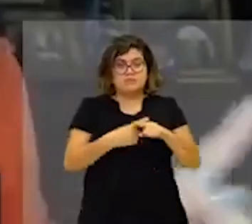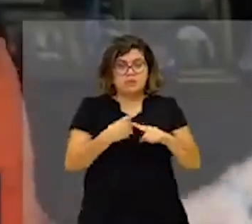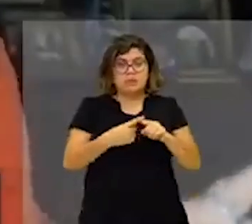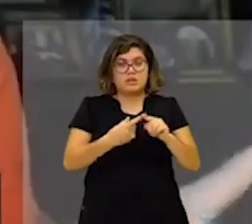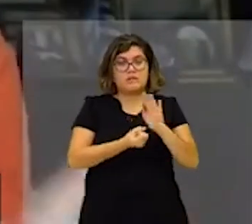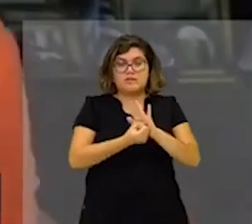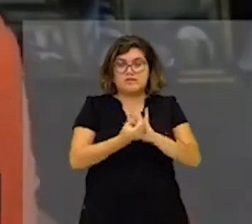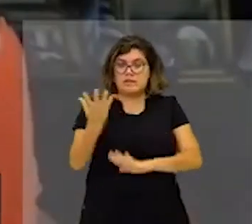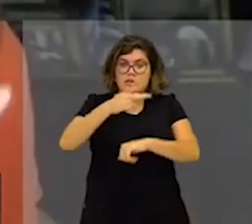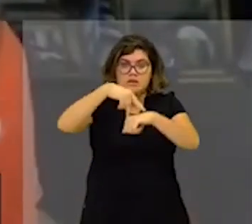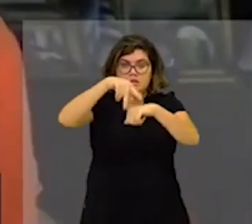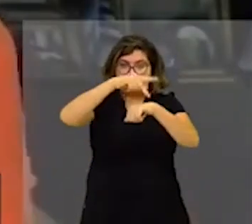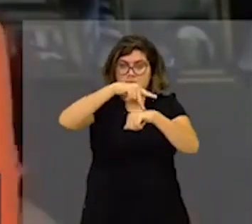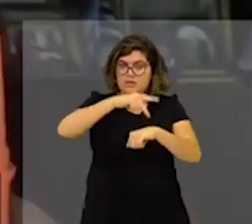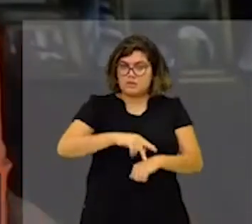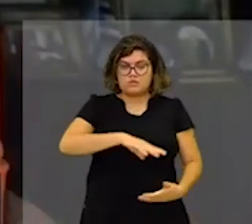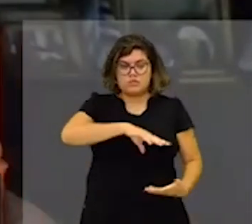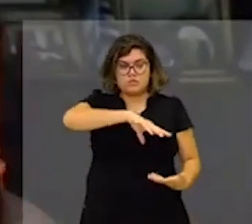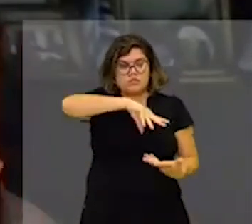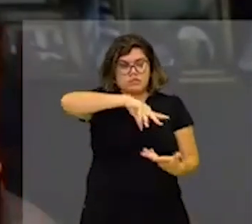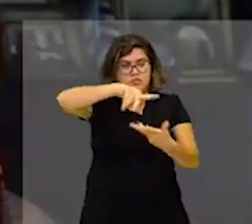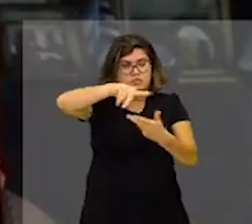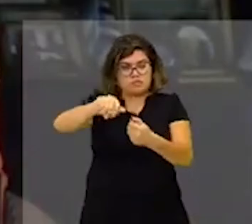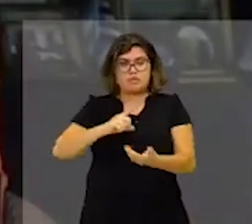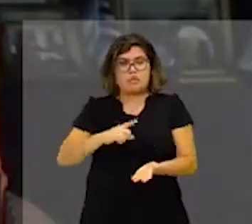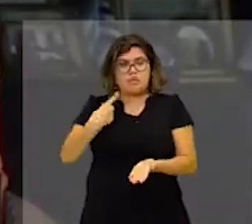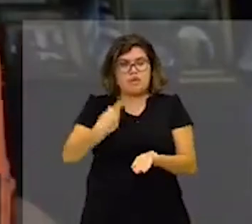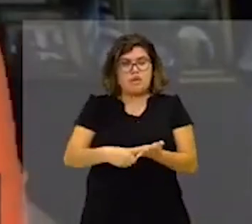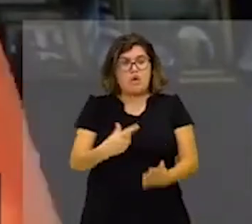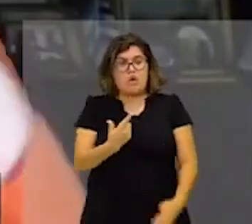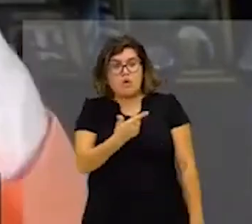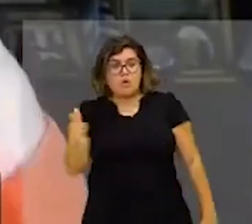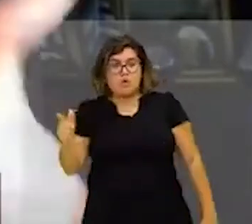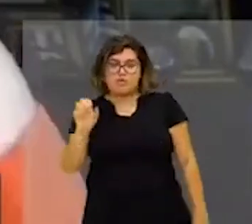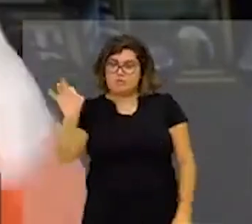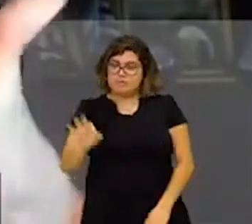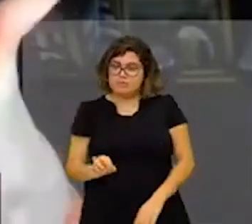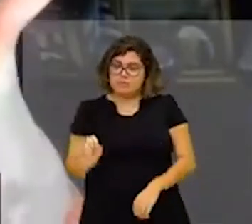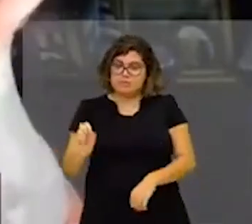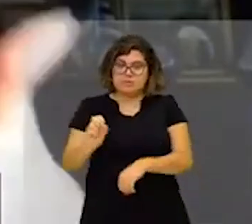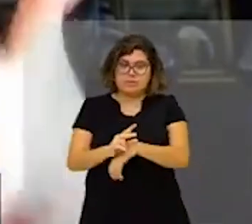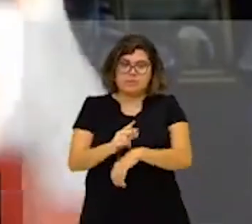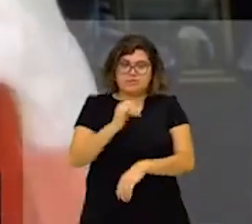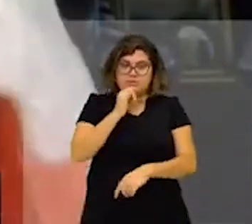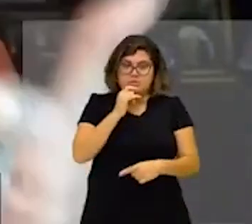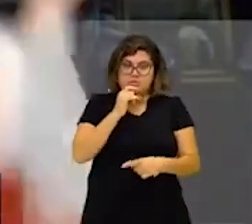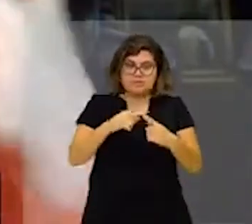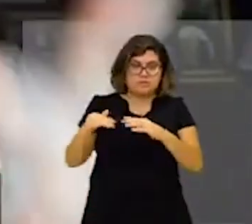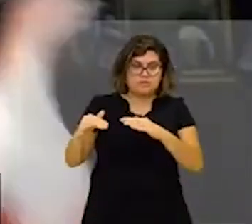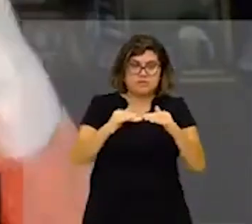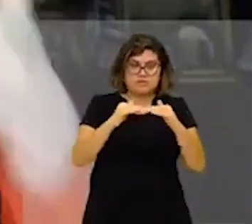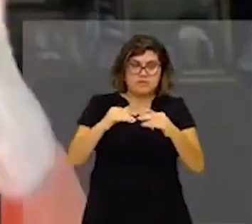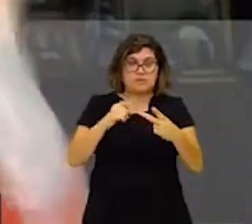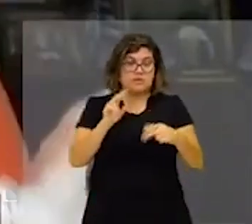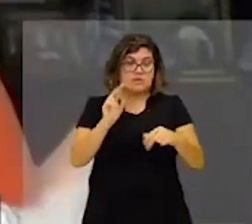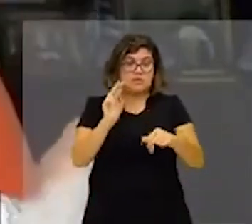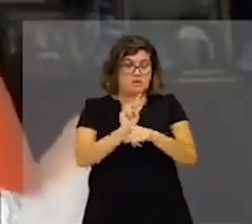do mundo adotam outras ações afirmativas como sistema de qualidades os de reserva de cadeiras